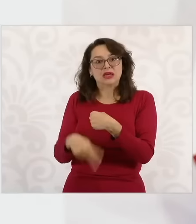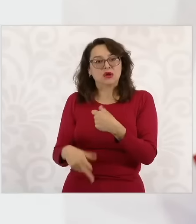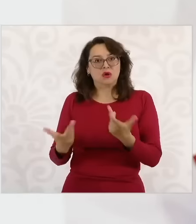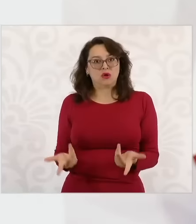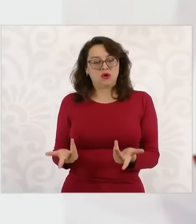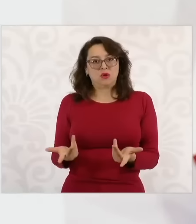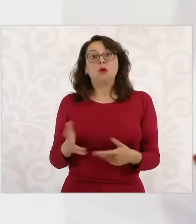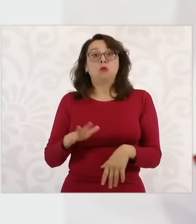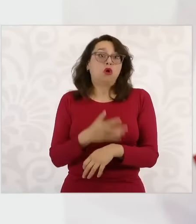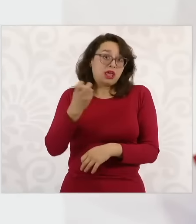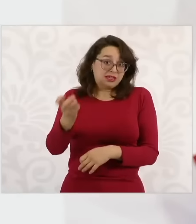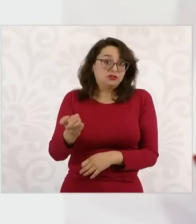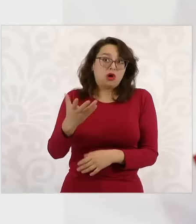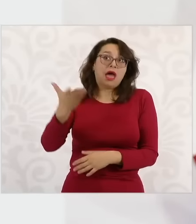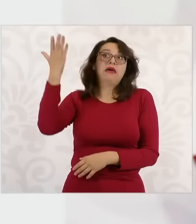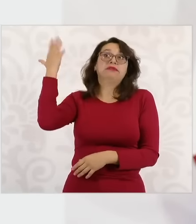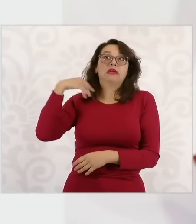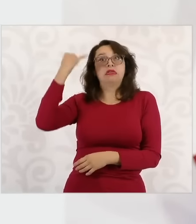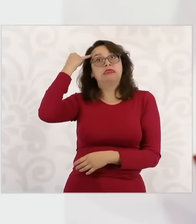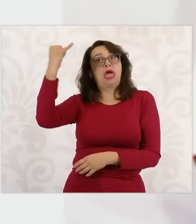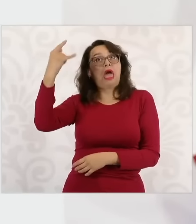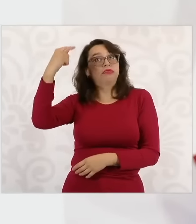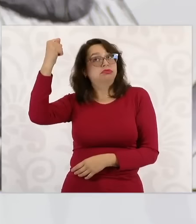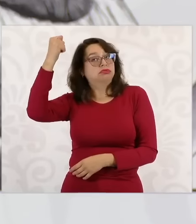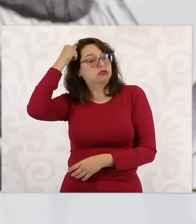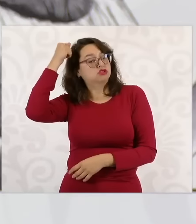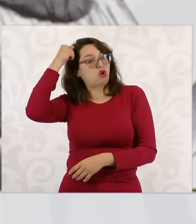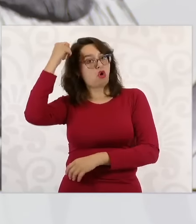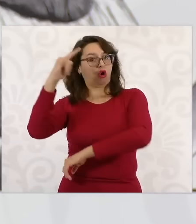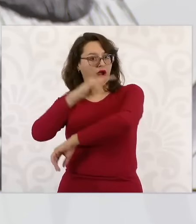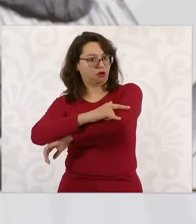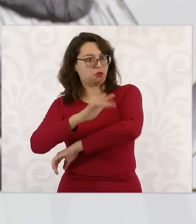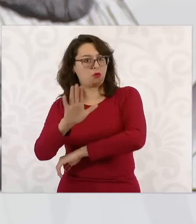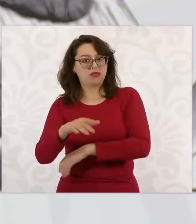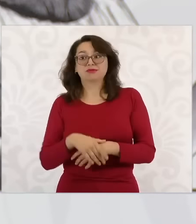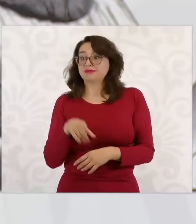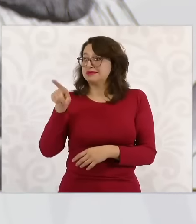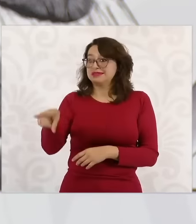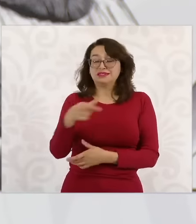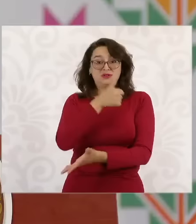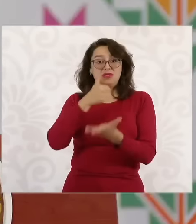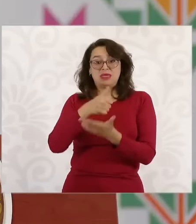de Tescoco. Entonces, la saturación del aeropuerto internacional de la ciudad de México ponía en